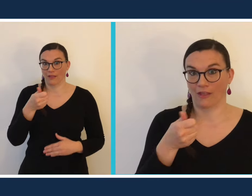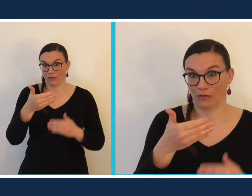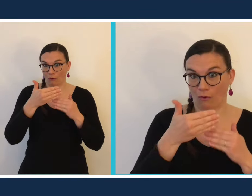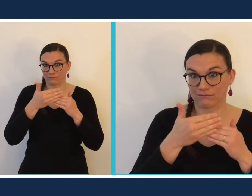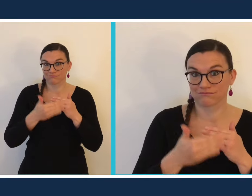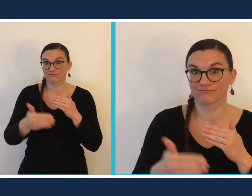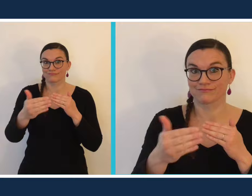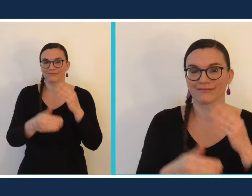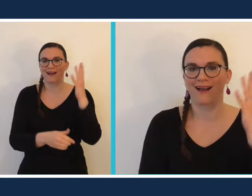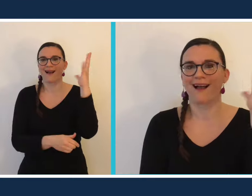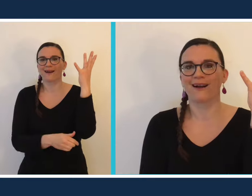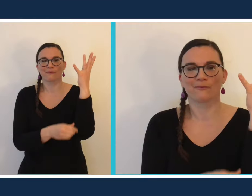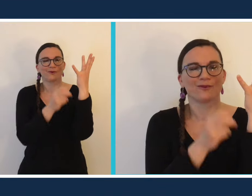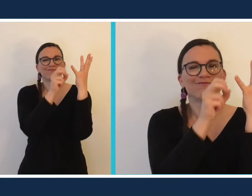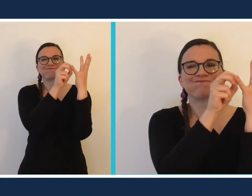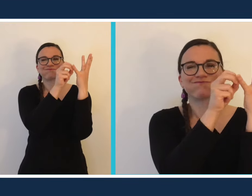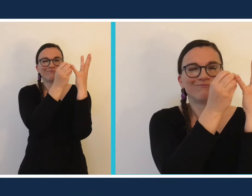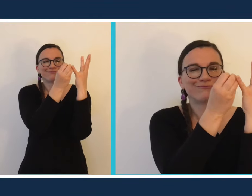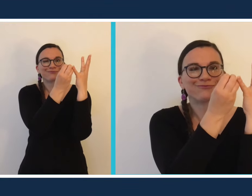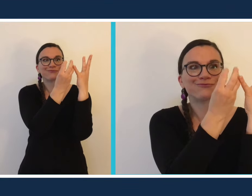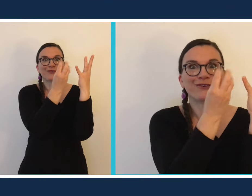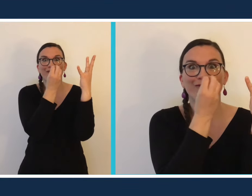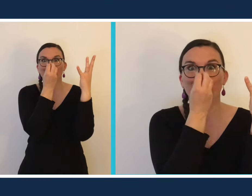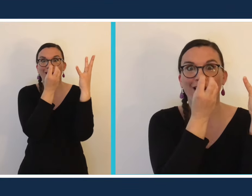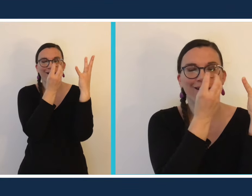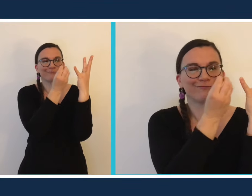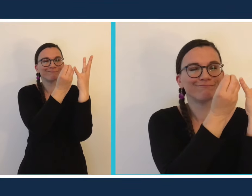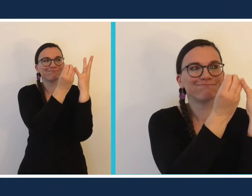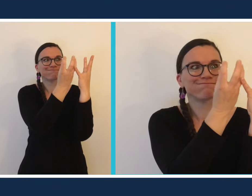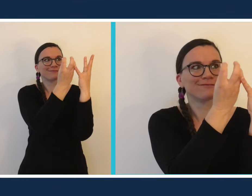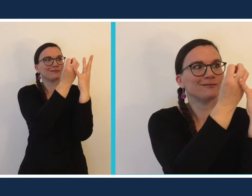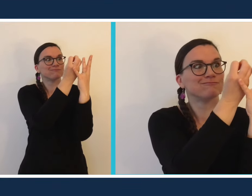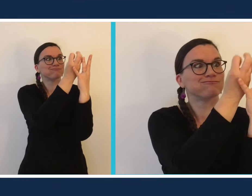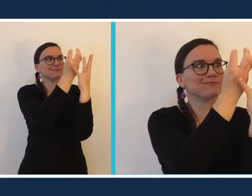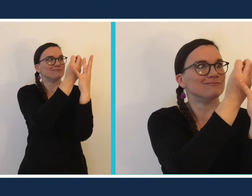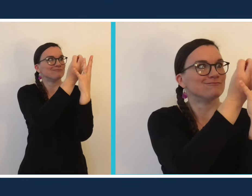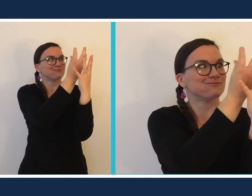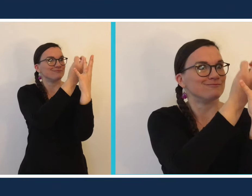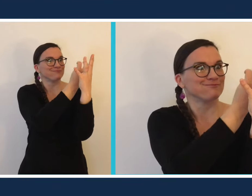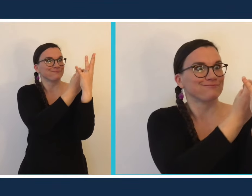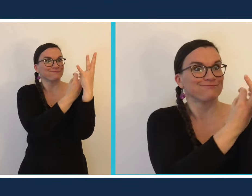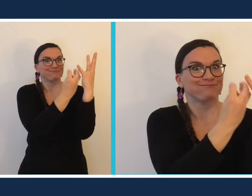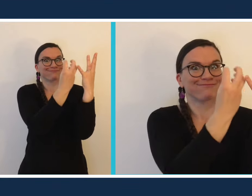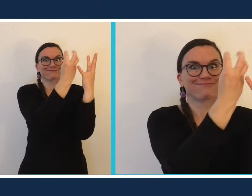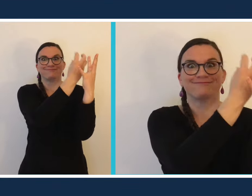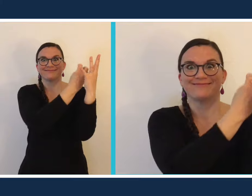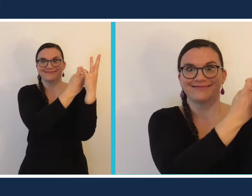Bientôt tous ces bourgeons écloront et ils donneront des fleurs